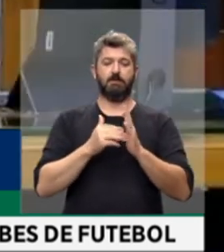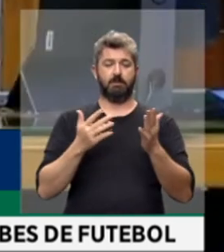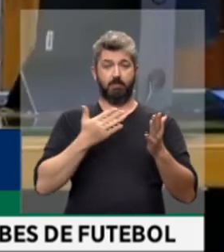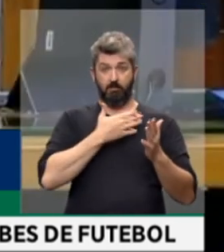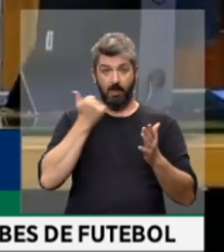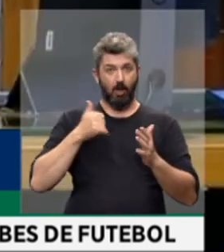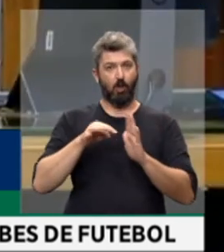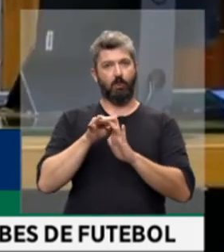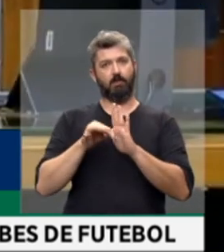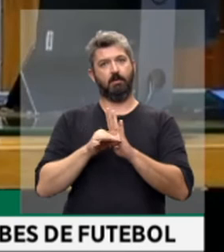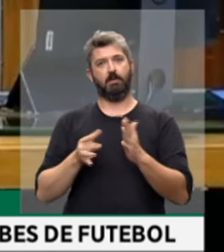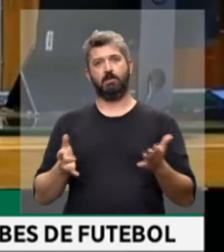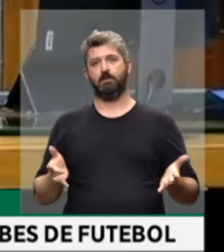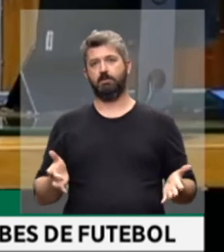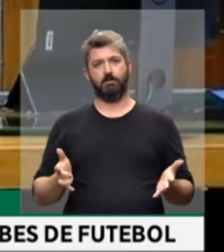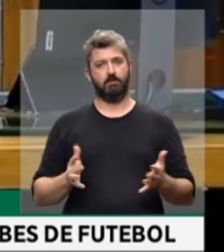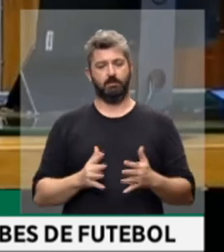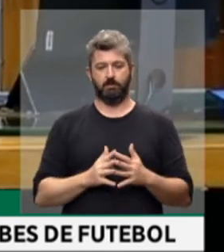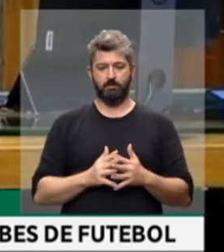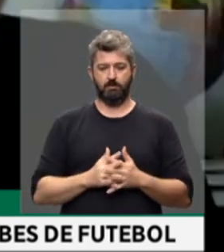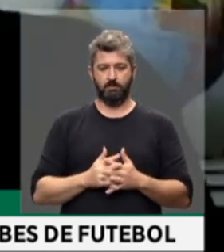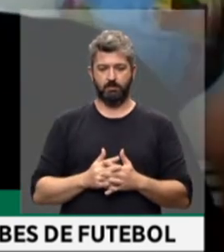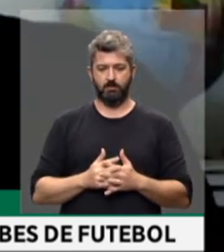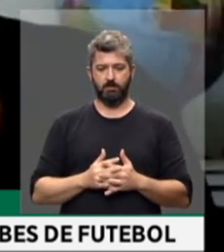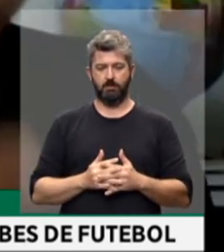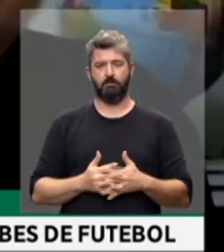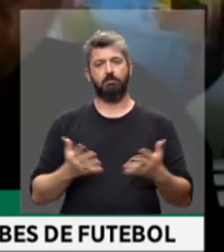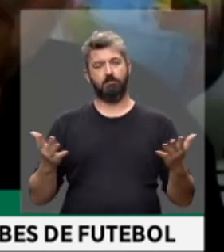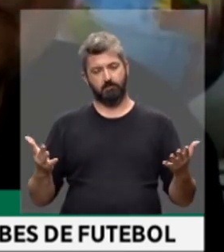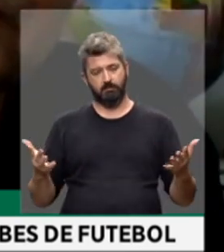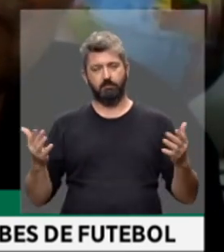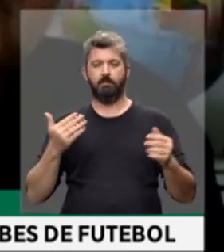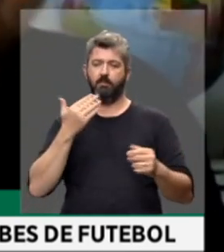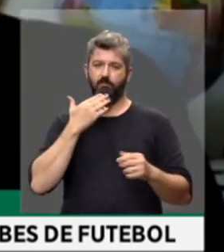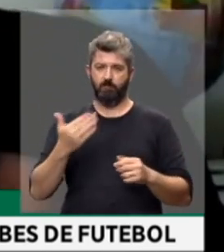SOCIAL E EDUCACIONAL. E O SENADO REPOÇO... NÓS VAMOS FAZER... DESTACAR POR CONTA